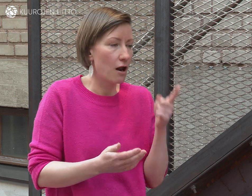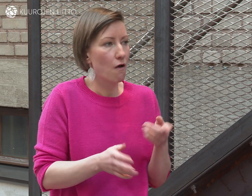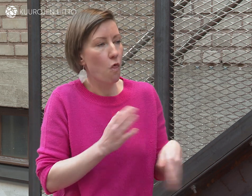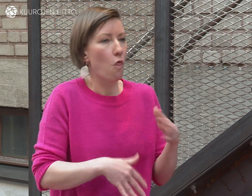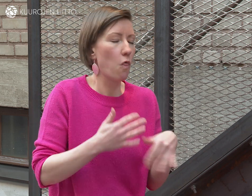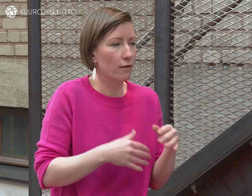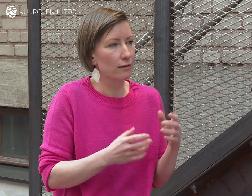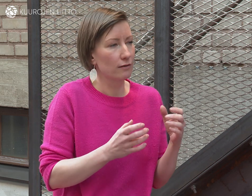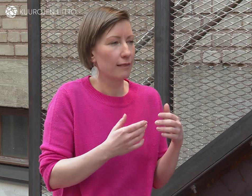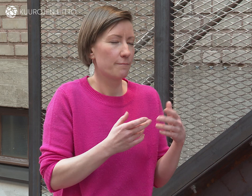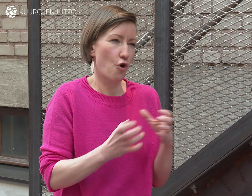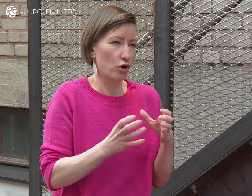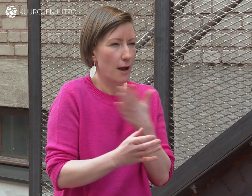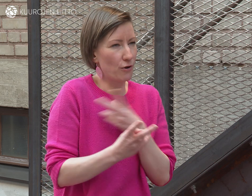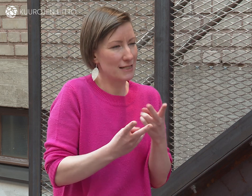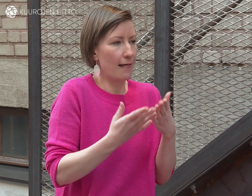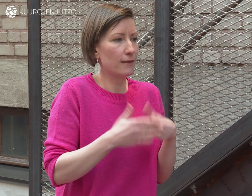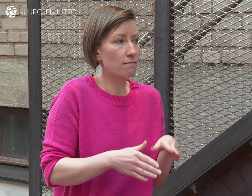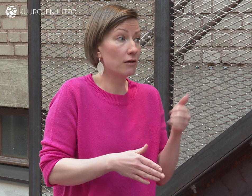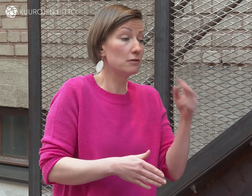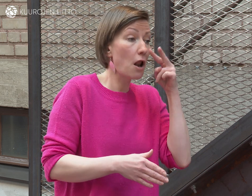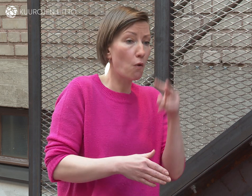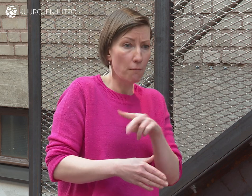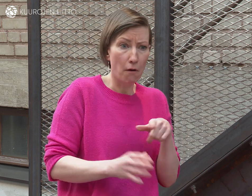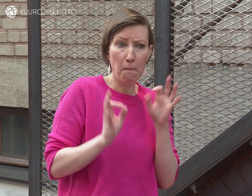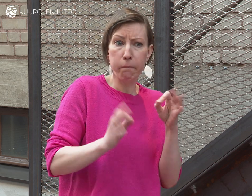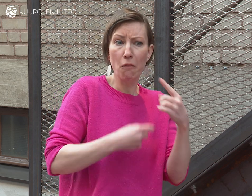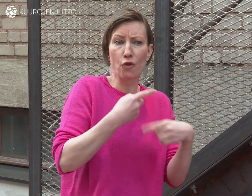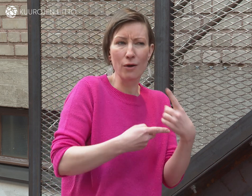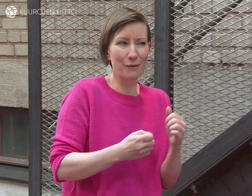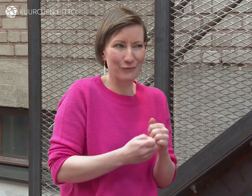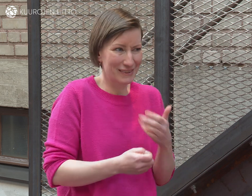Kela katsoo hoitaneensa palvelun niin kuin pitääkin.